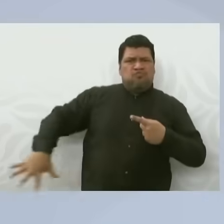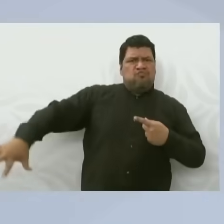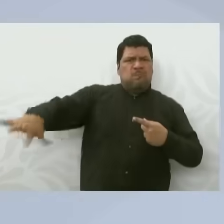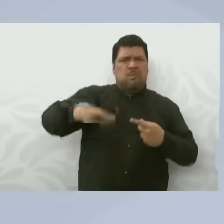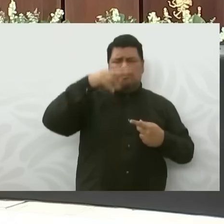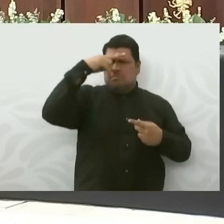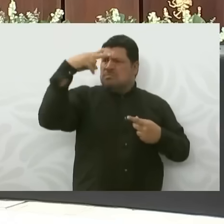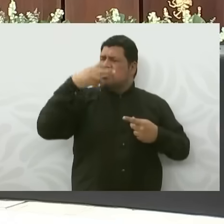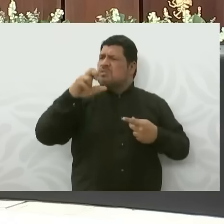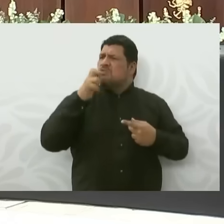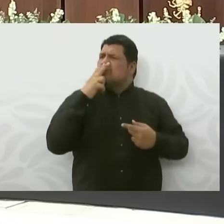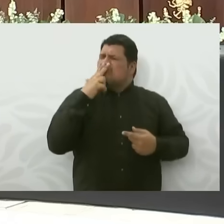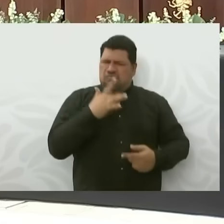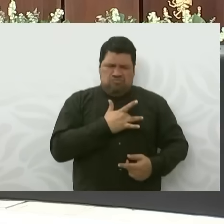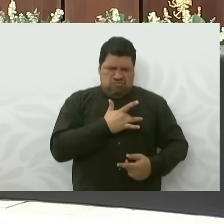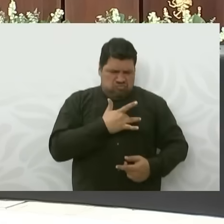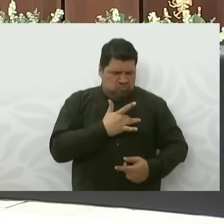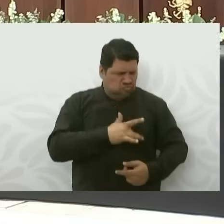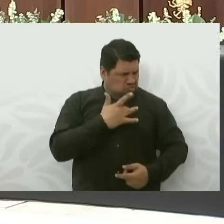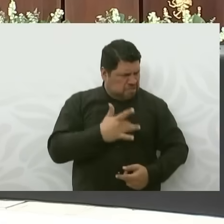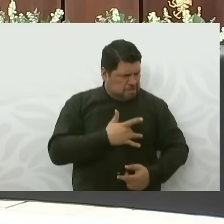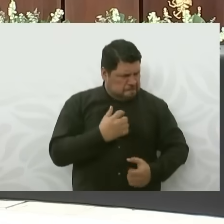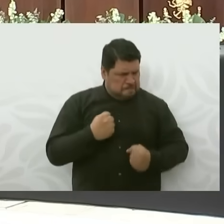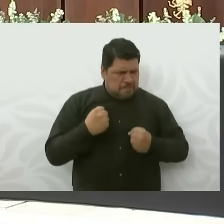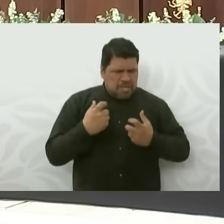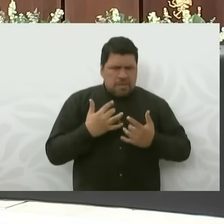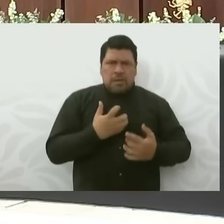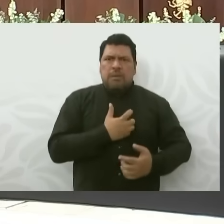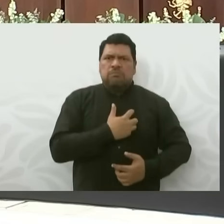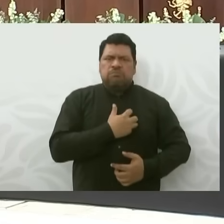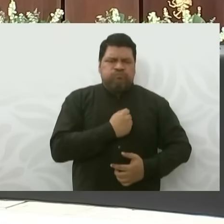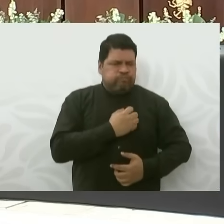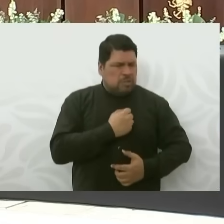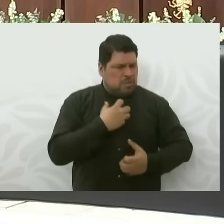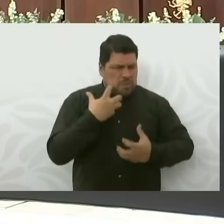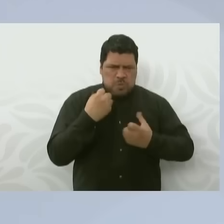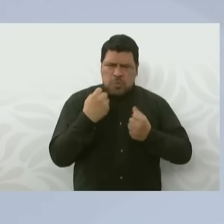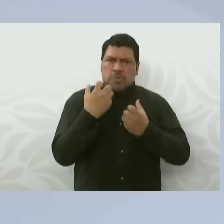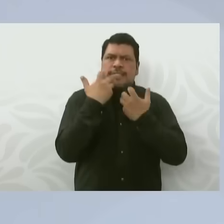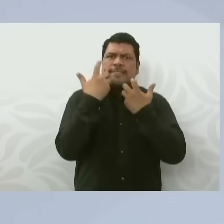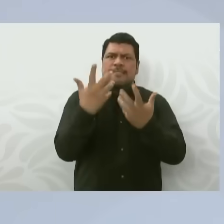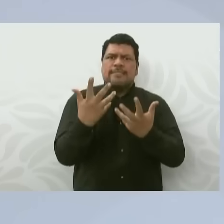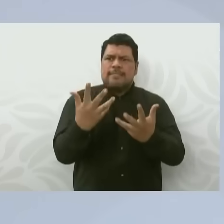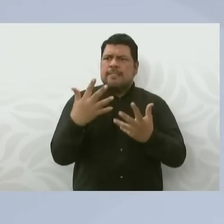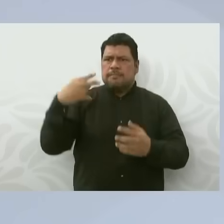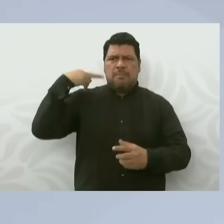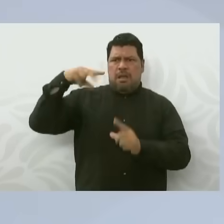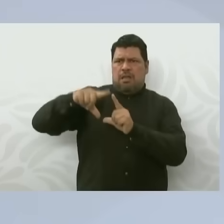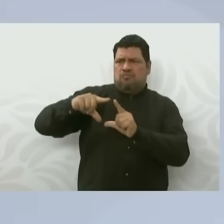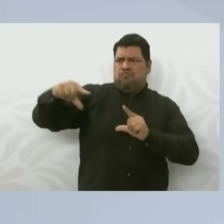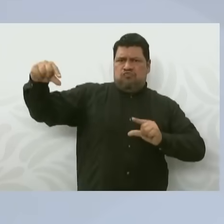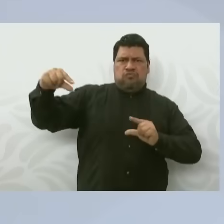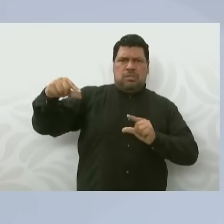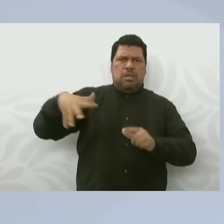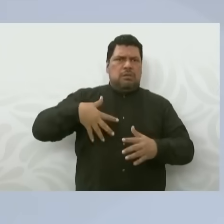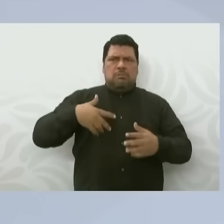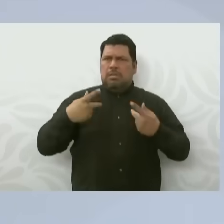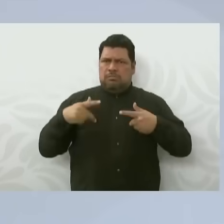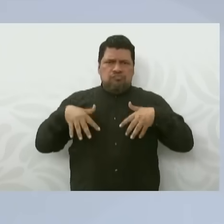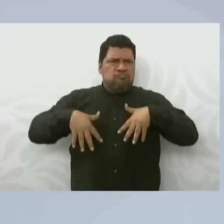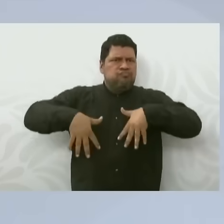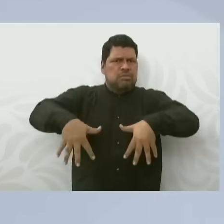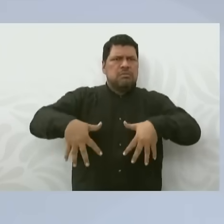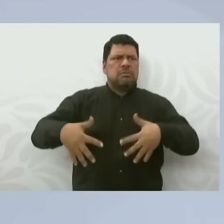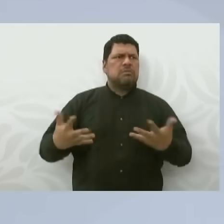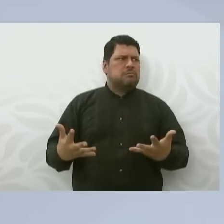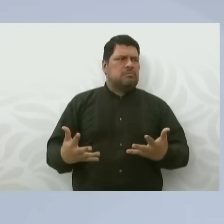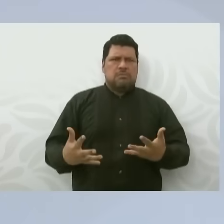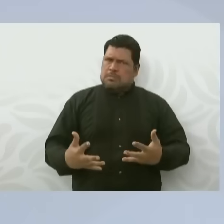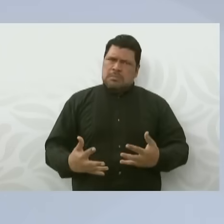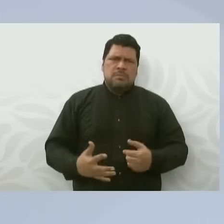movió los corazones de los que entonces poblaban el puerto de Veracruz y por supuesto de los